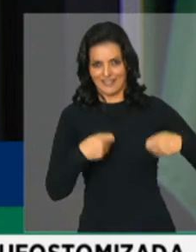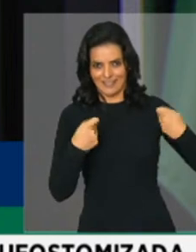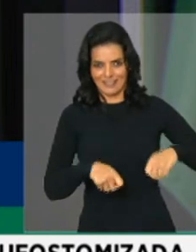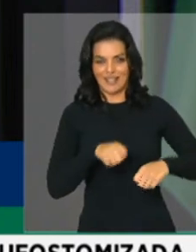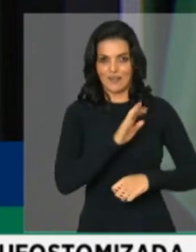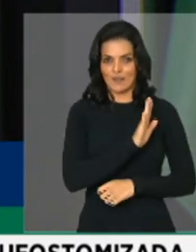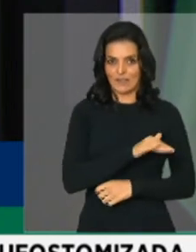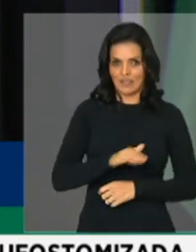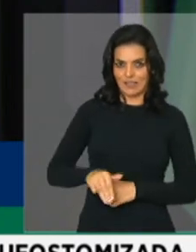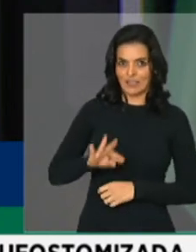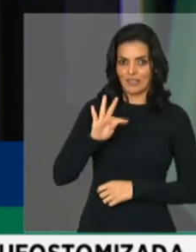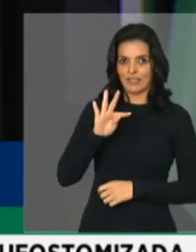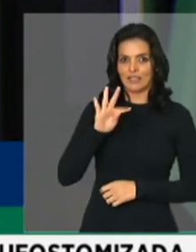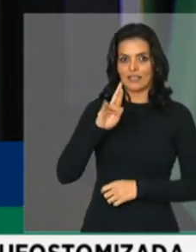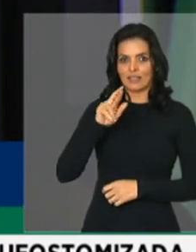PUBLICAÇÃO. -- [PRESIDENTE]: PASSA-SE